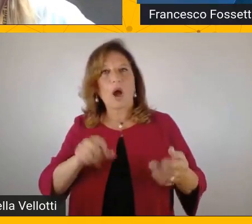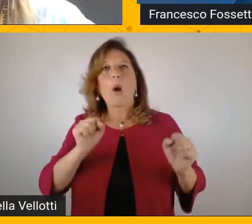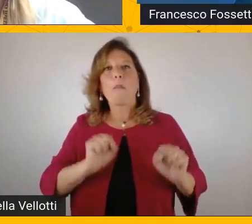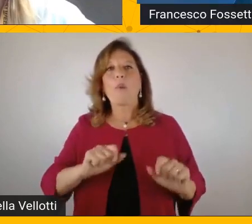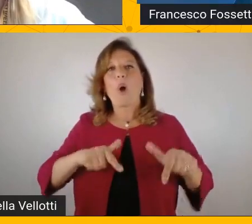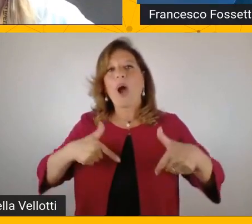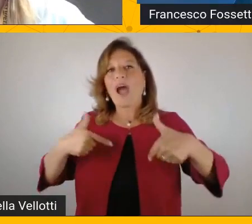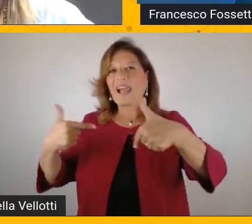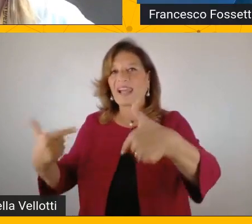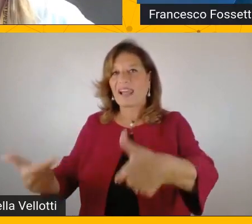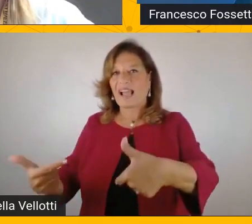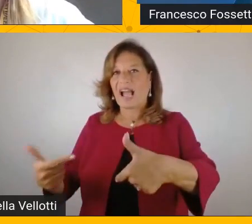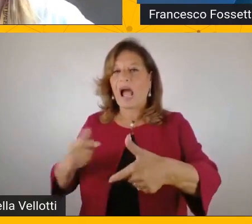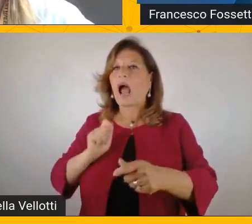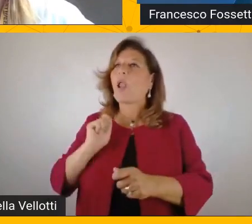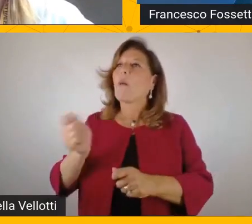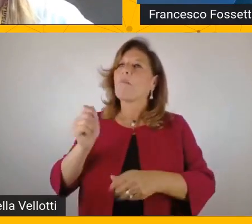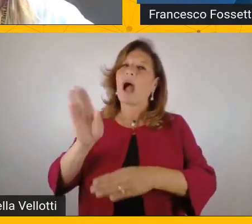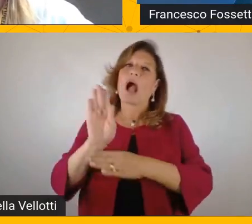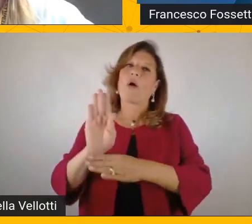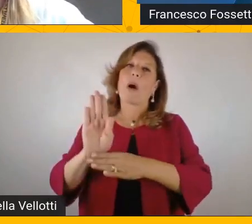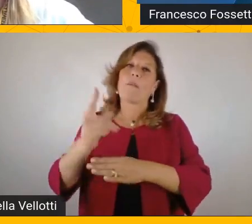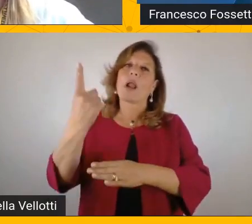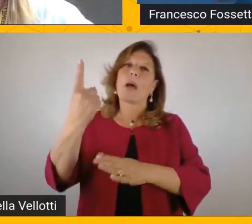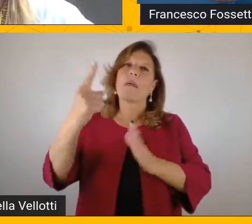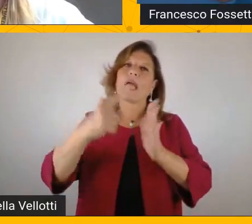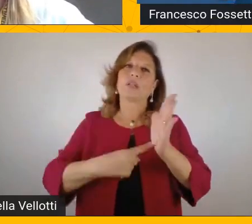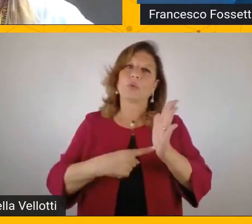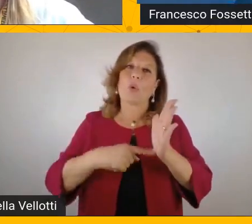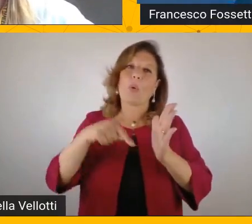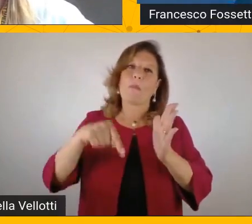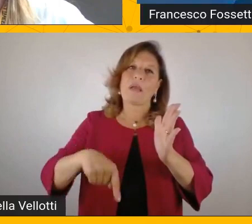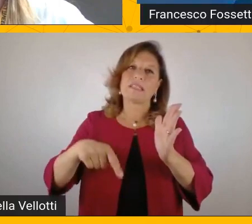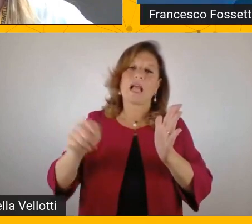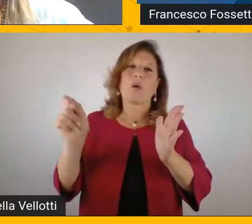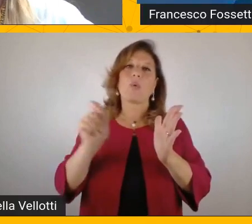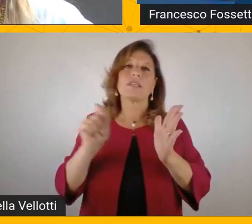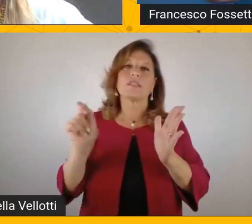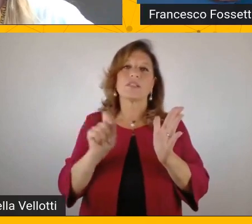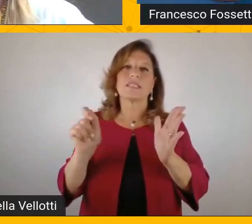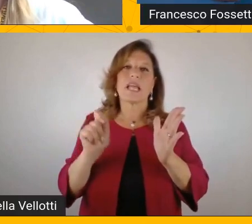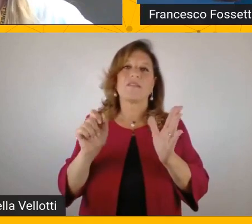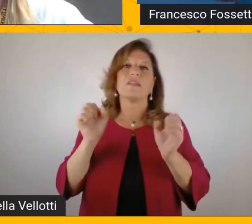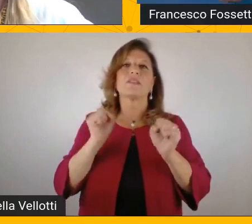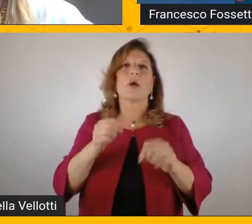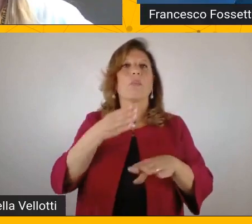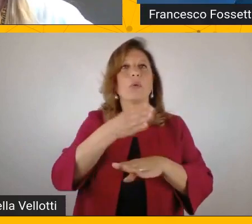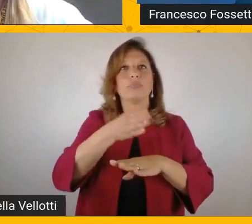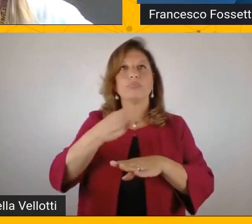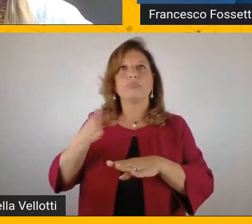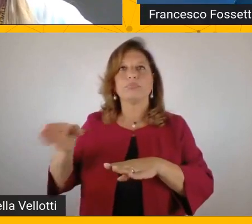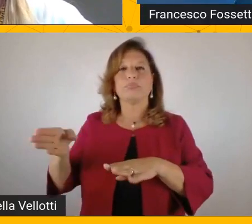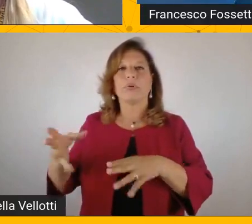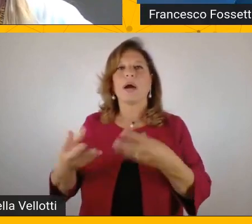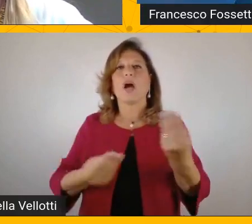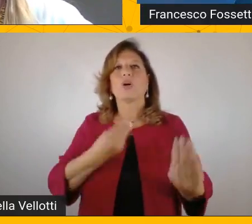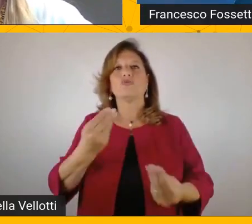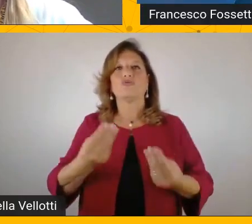glielo può fare anche come regalo eh ti pago l'abbonamento per un mese eh a questo servizio che ti permette di